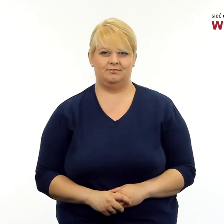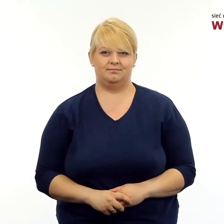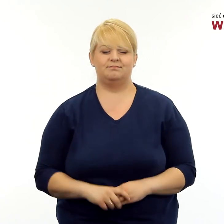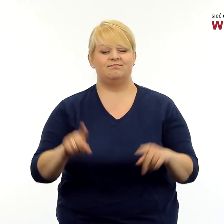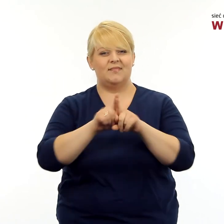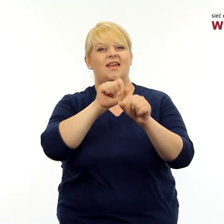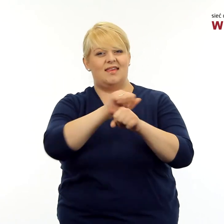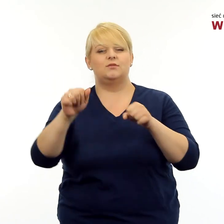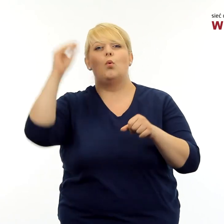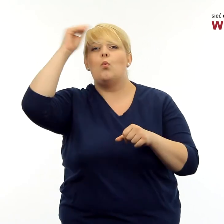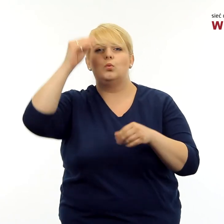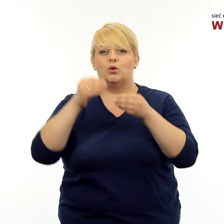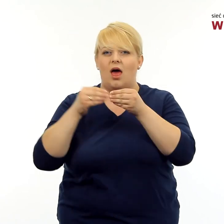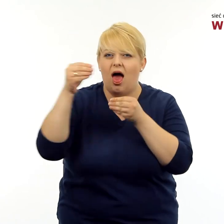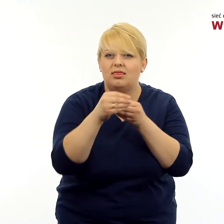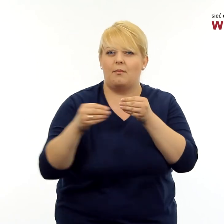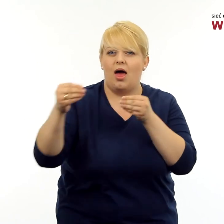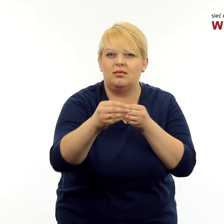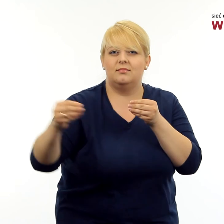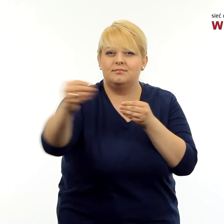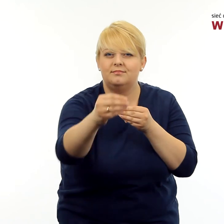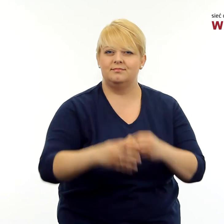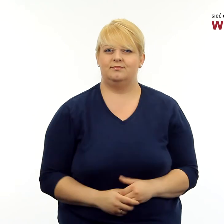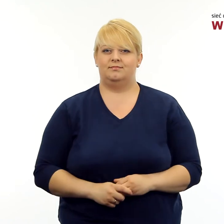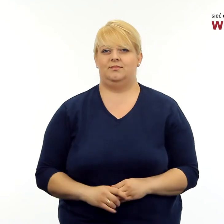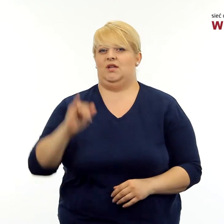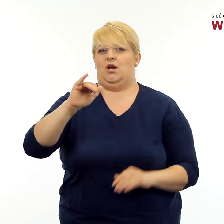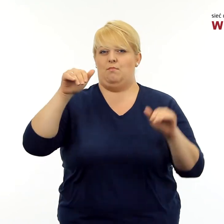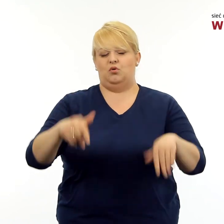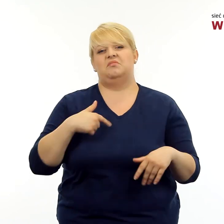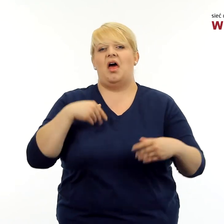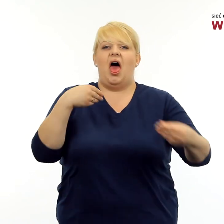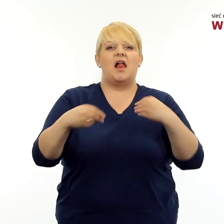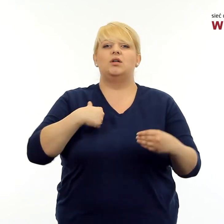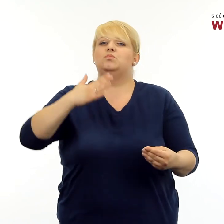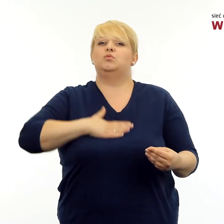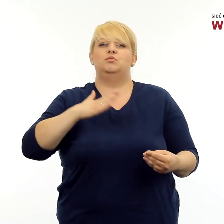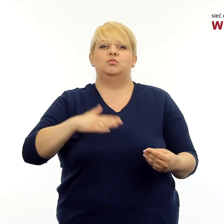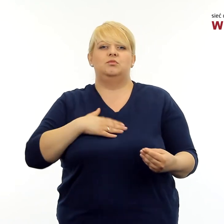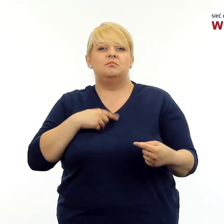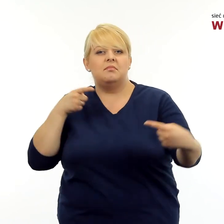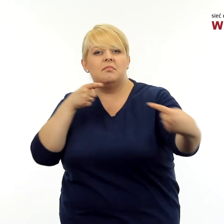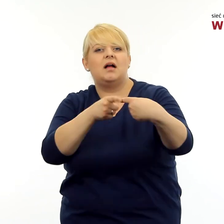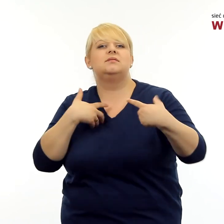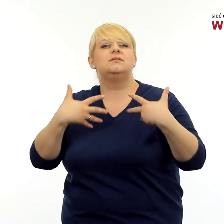wyznaczają konkretne etapy nauki i pozwalają elastycznie dopasować